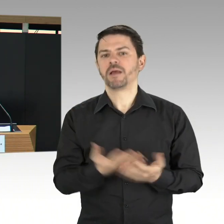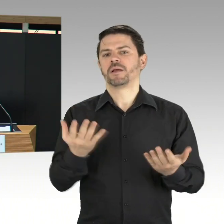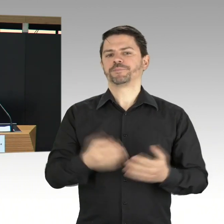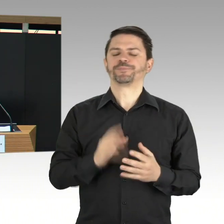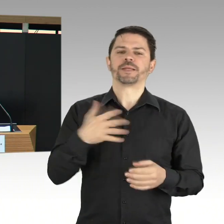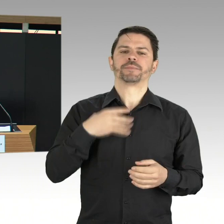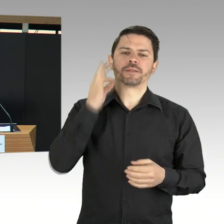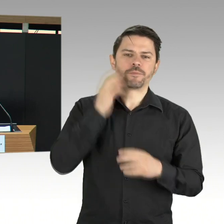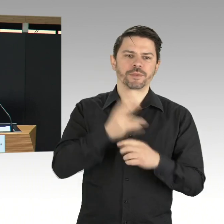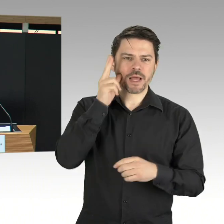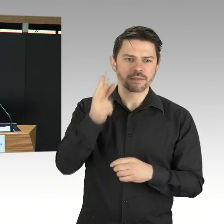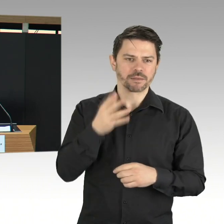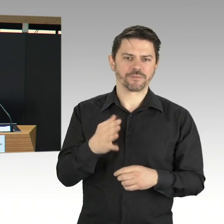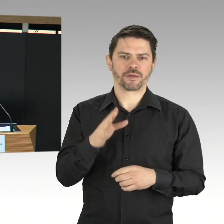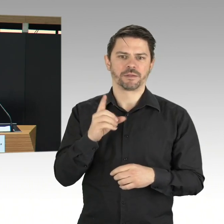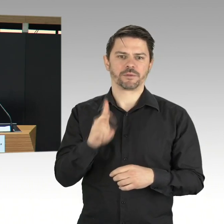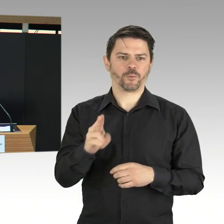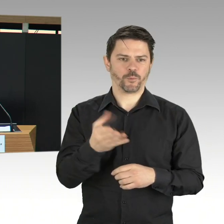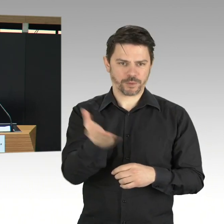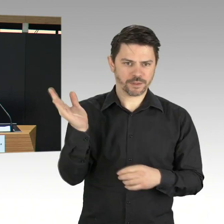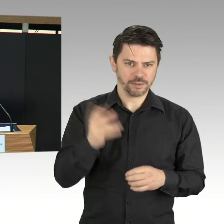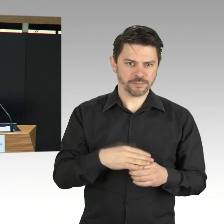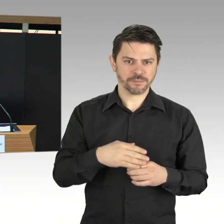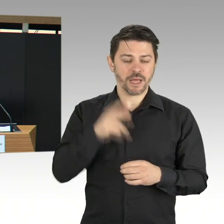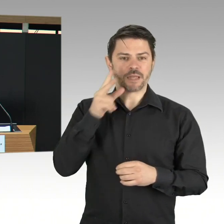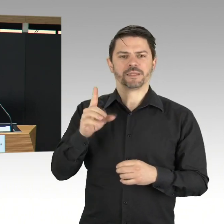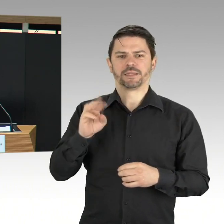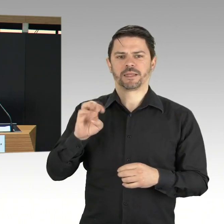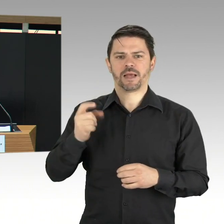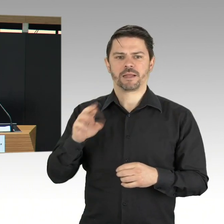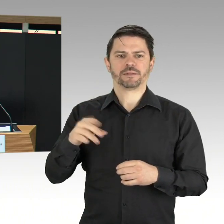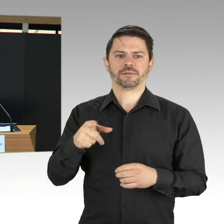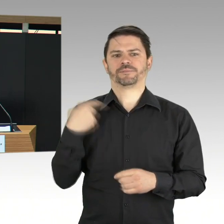Sie haben das Wort christlich in Ihrem Namen,